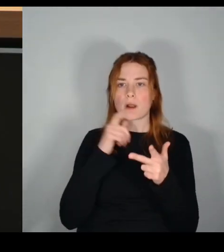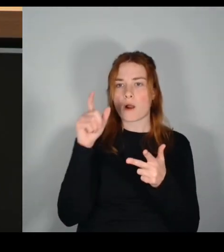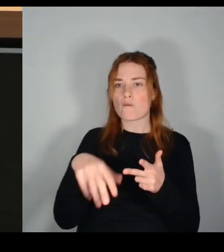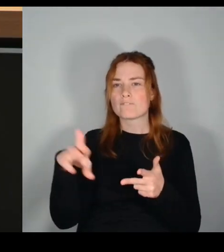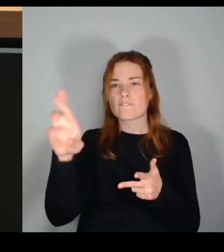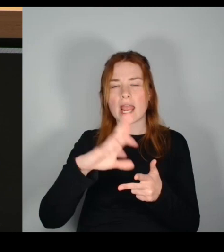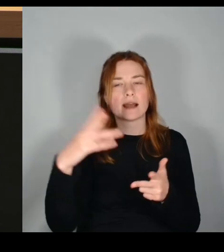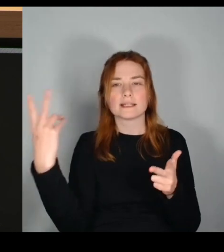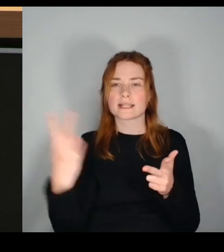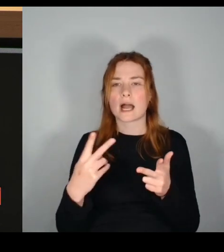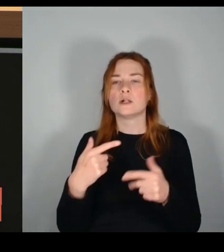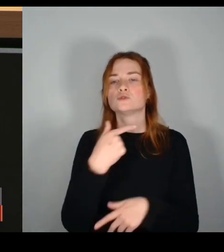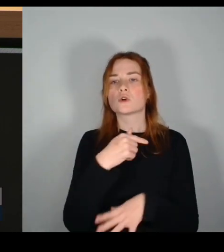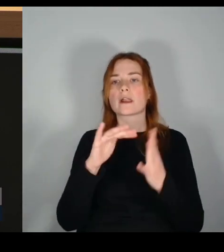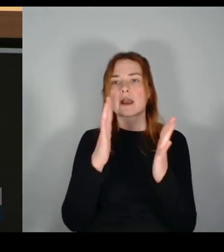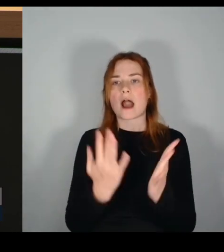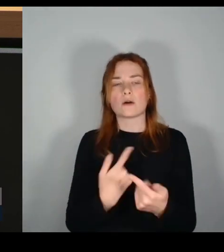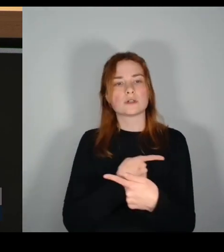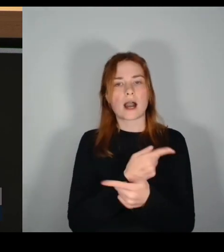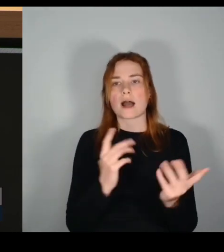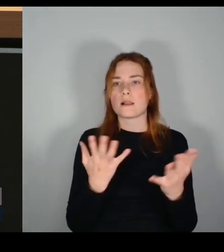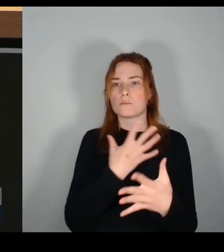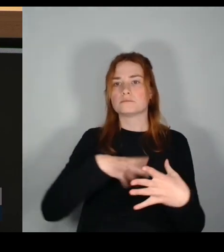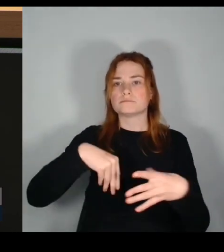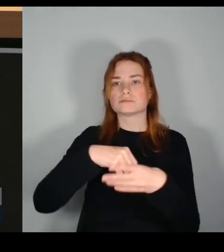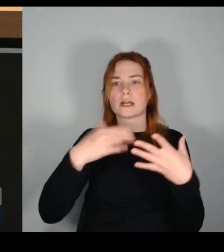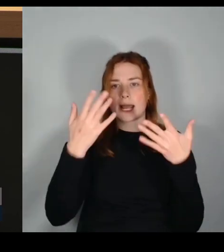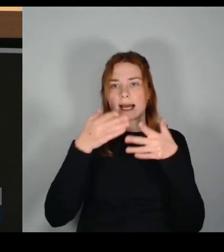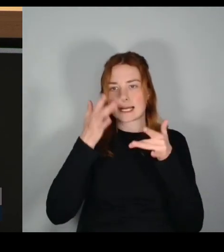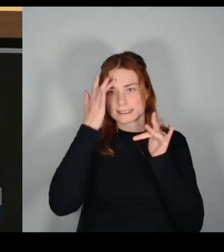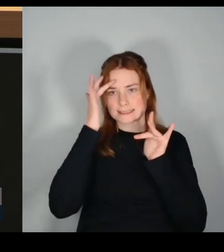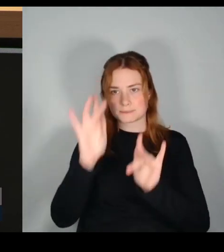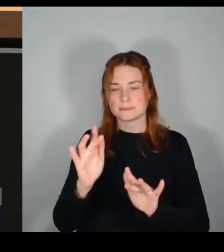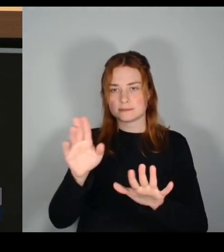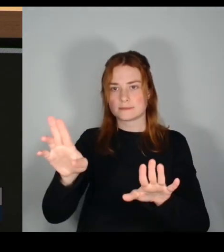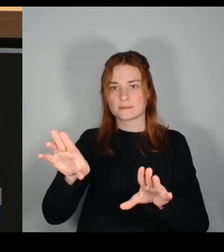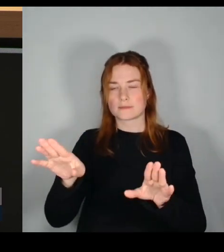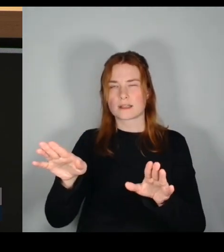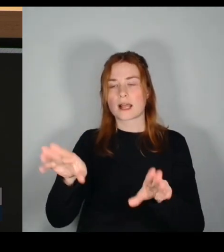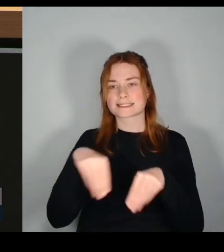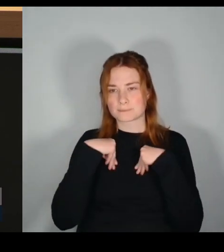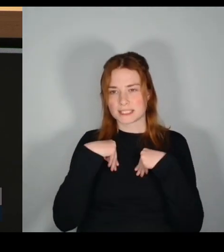Diesen besonderen Zauber durfte ich erst letzten Samstag wieder erleben, als ich zusammen mit dem Pankower